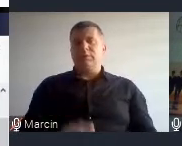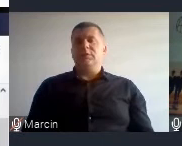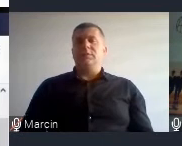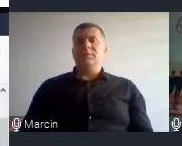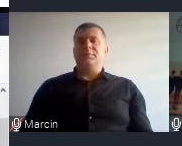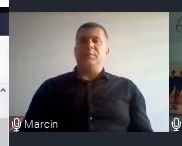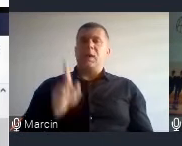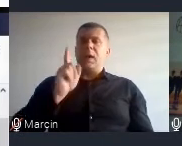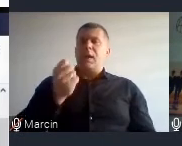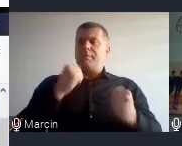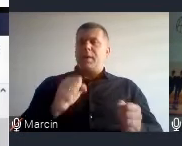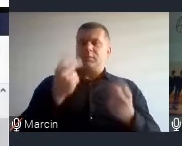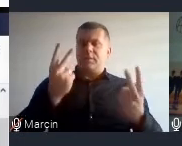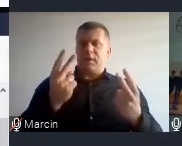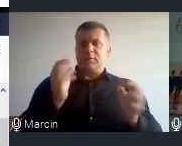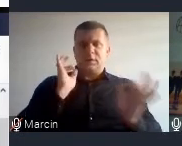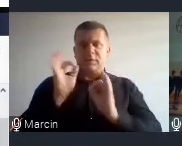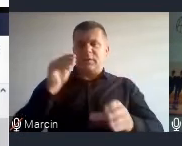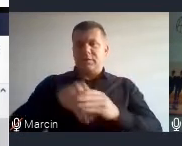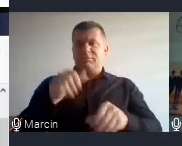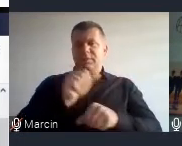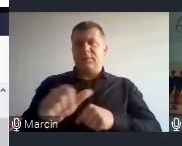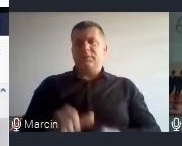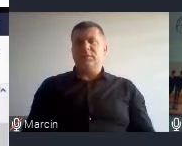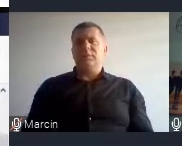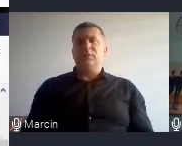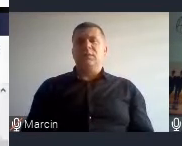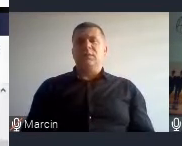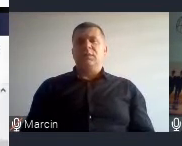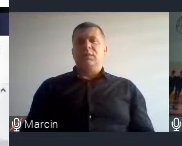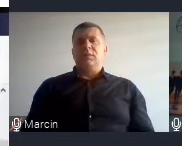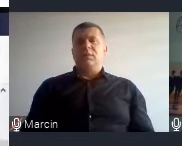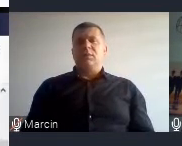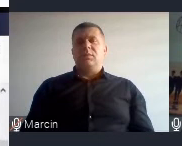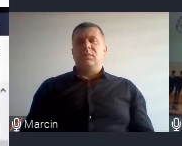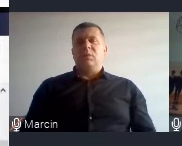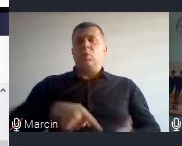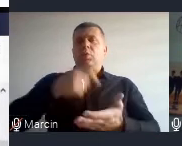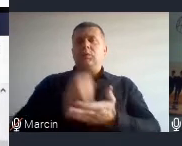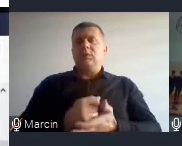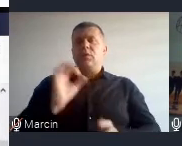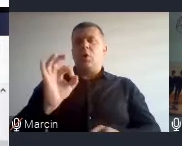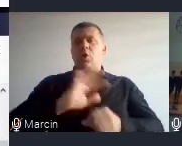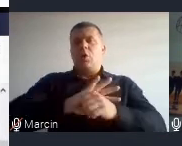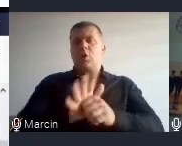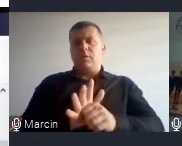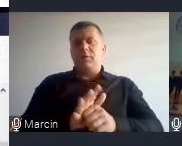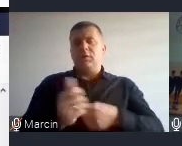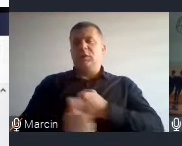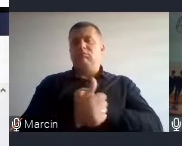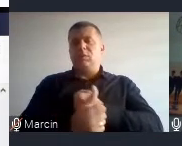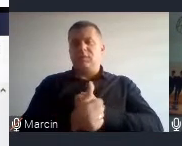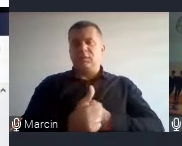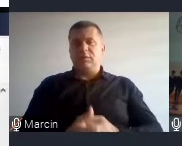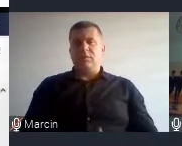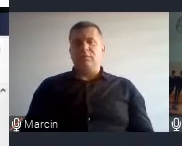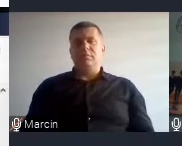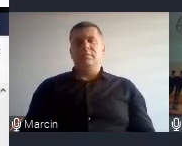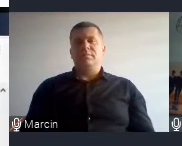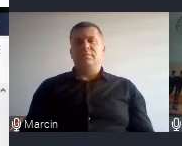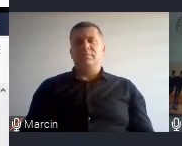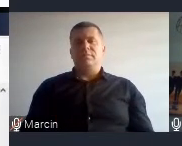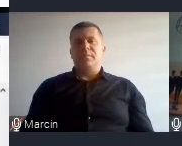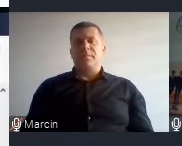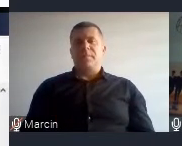ale bardzo ważne informacje się tu znajdują, ponieważ ustawa o COVID spowodowała, że do zamówień,